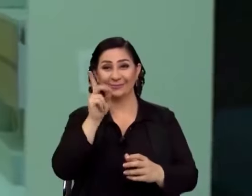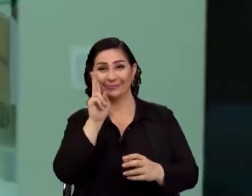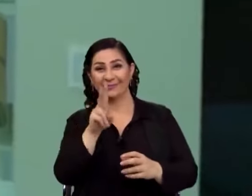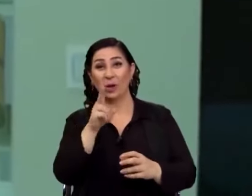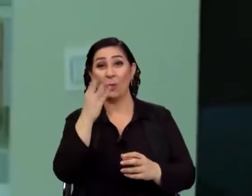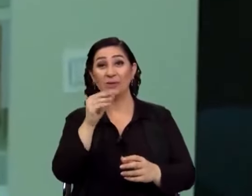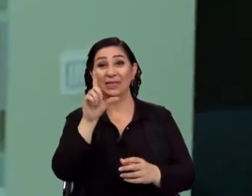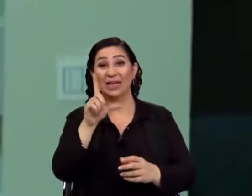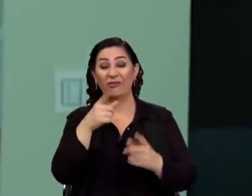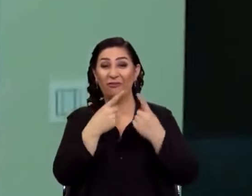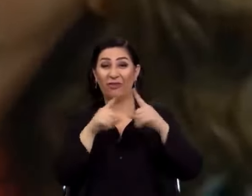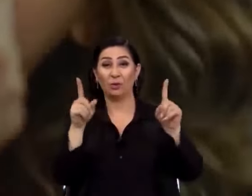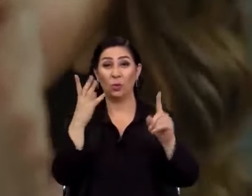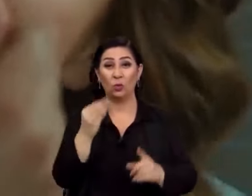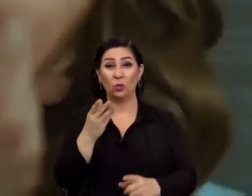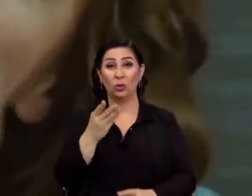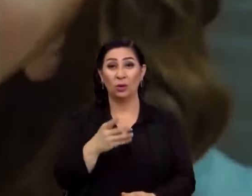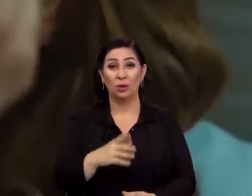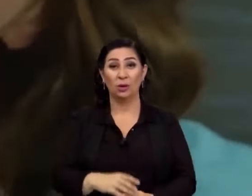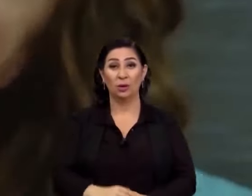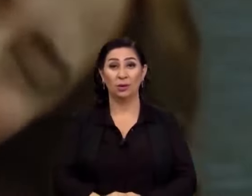gerekenden farklı